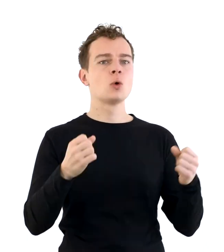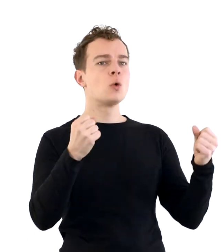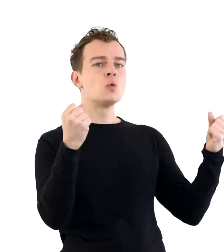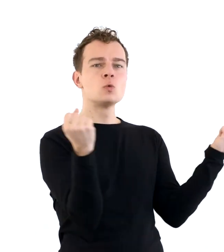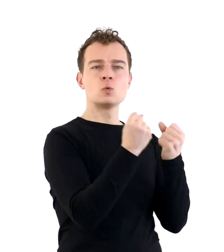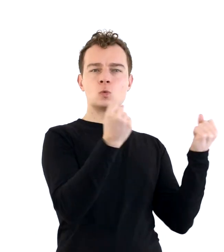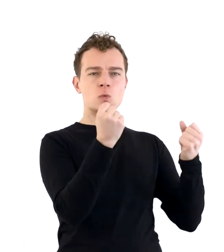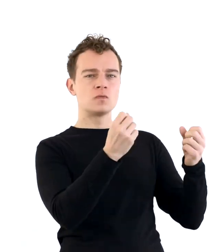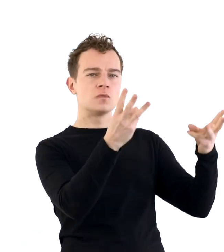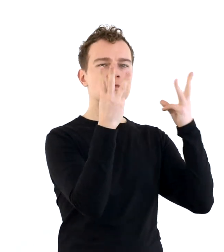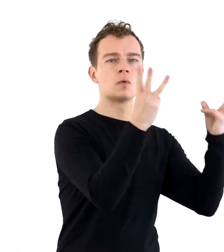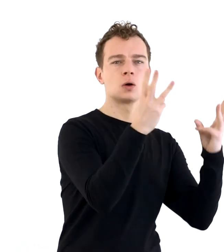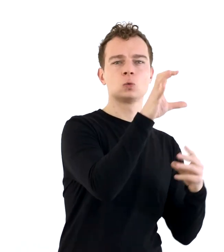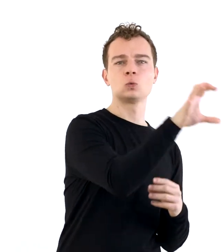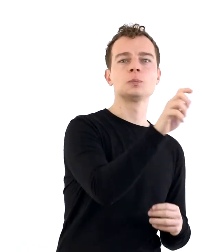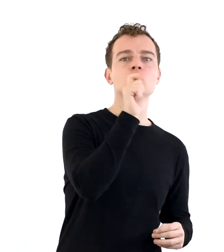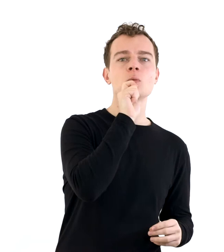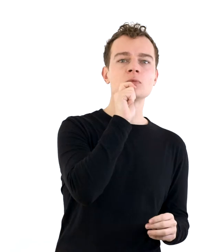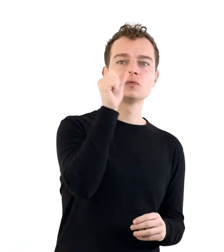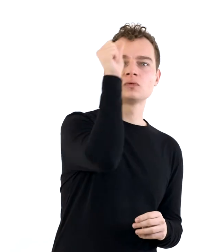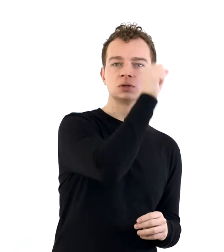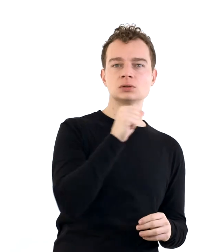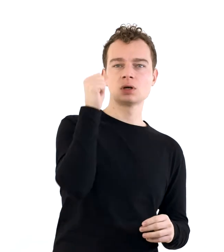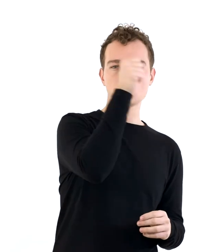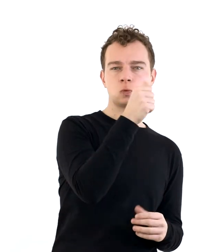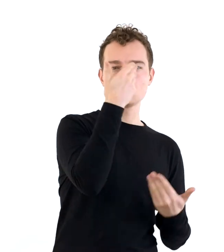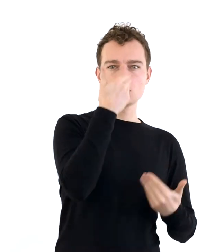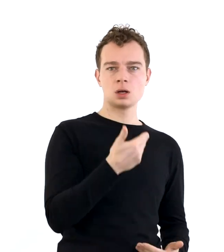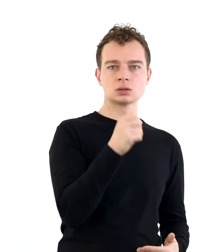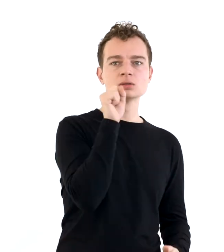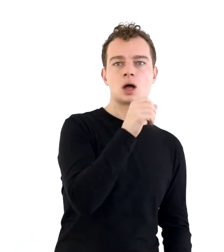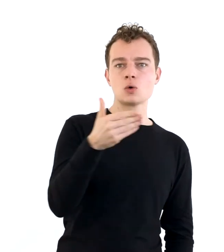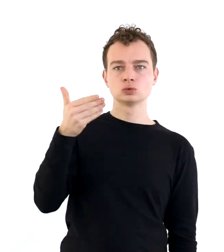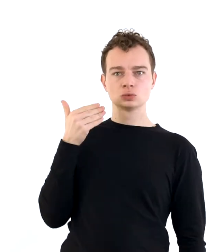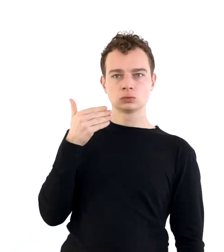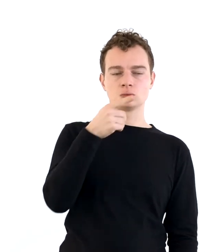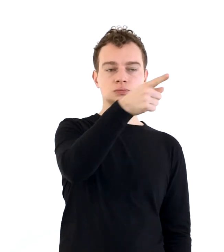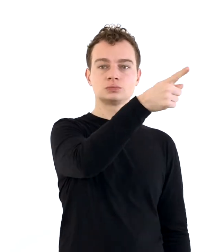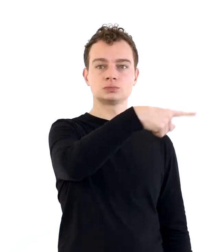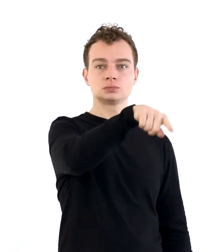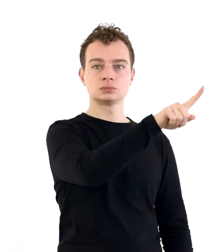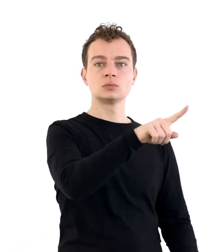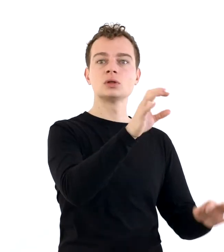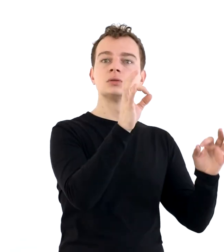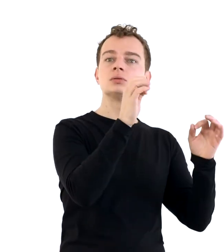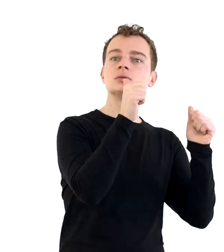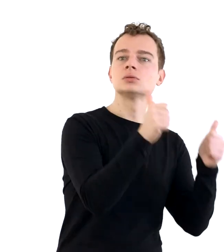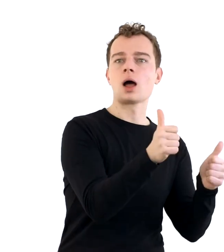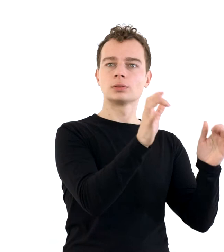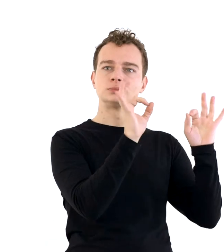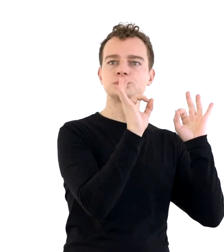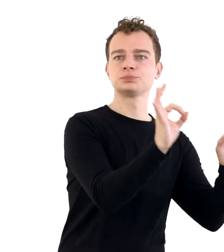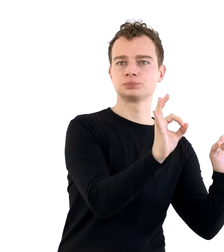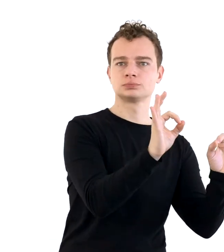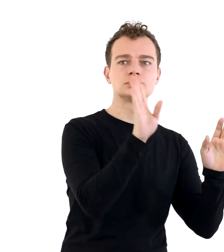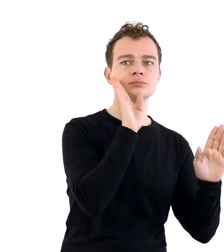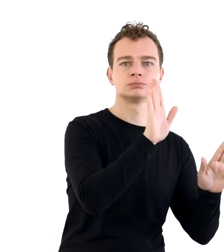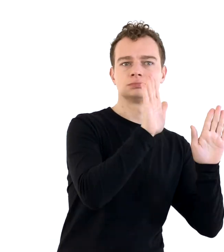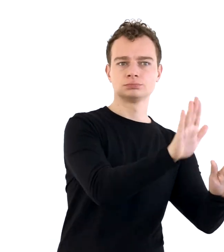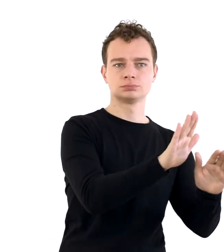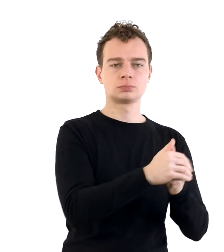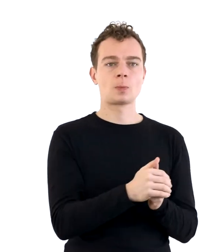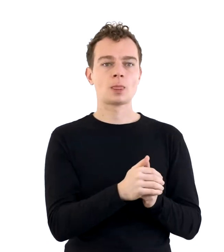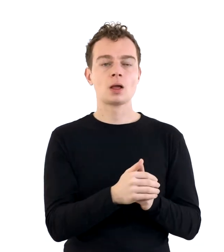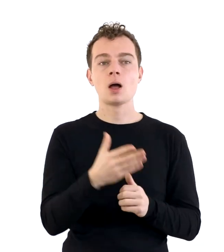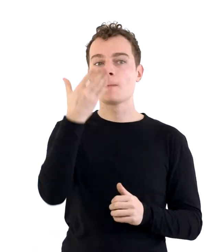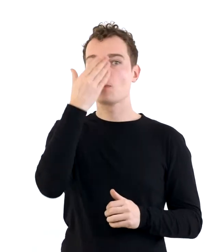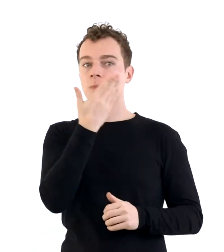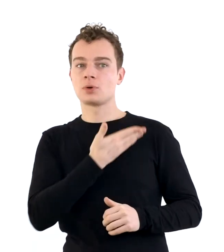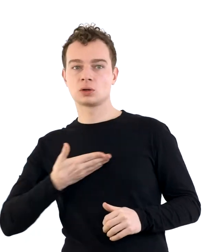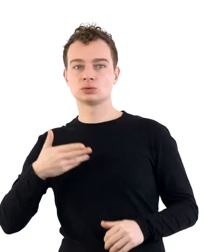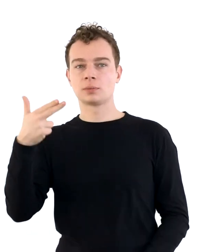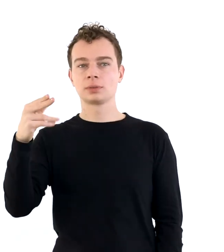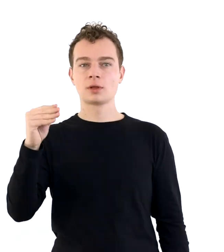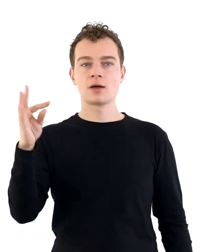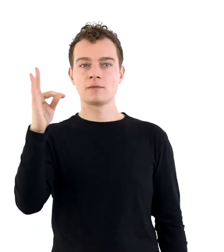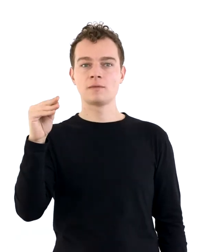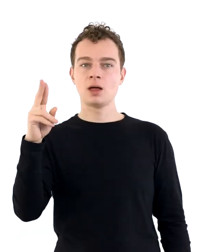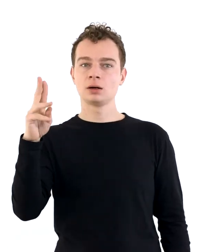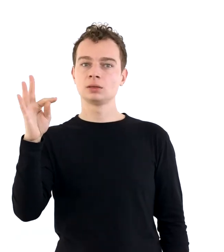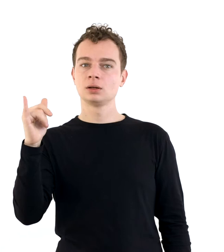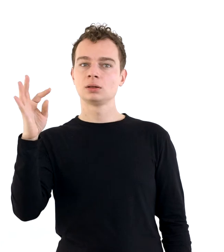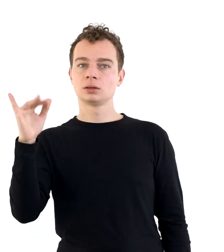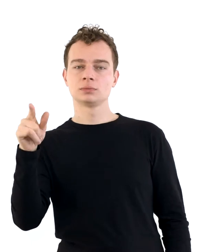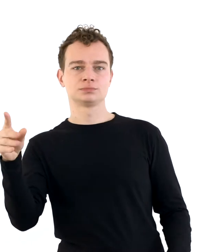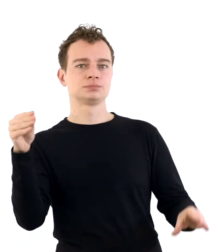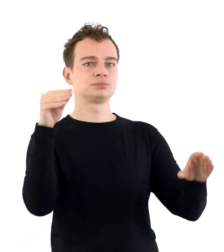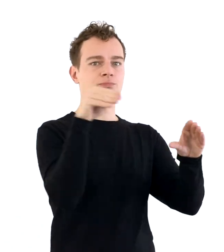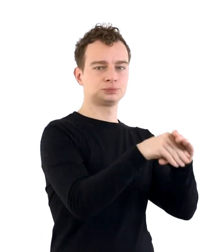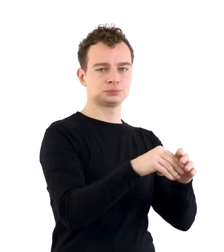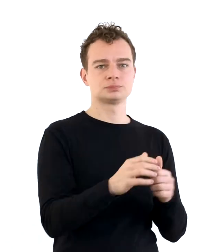Popiersie Nefertiti należy do najważniejszych starożytnych wizerunków kobiecych zachowanych w dobrym stanie,